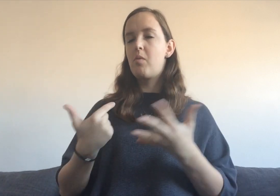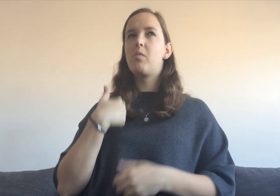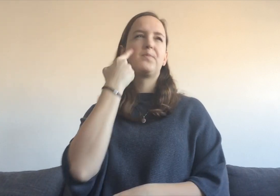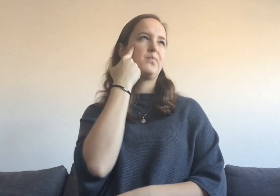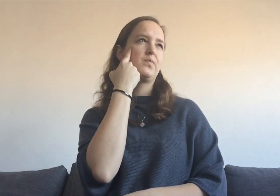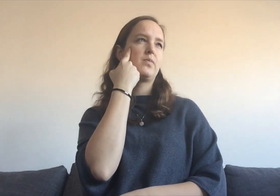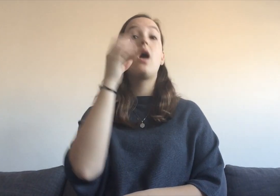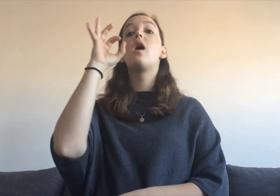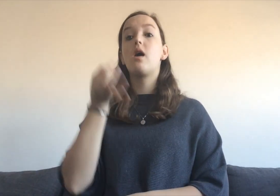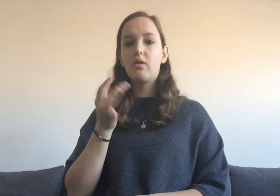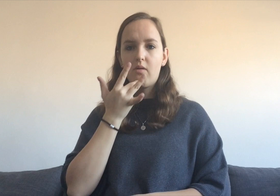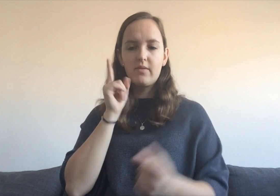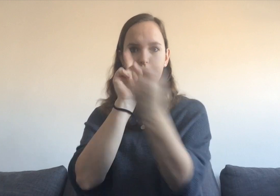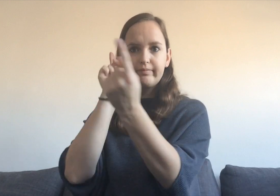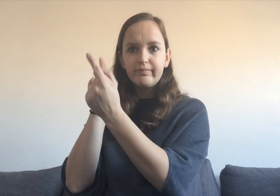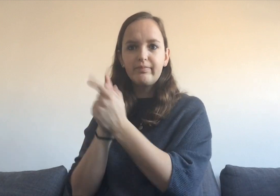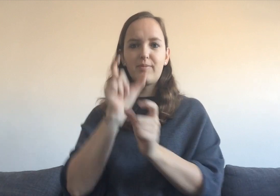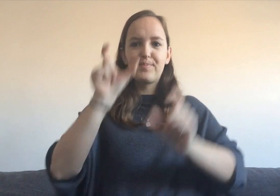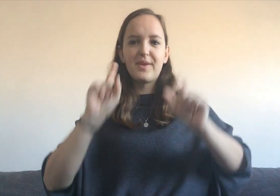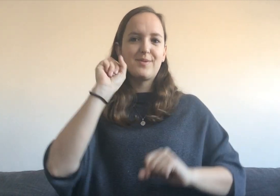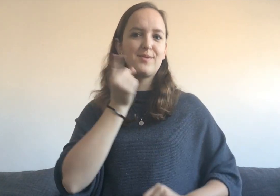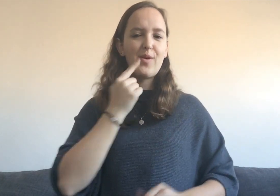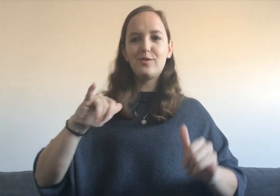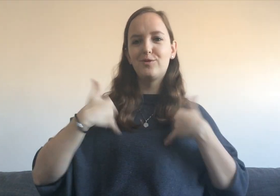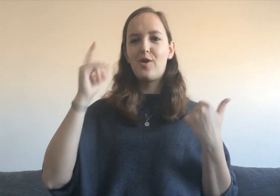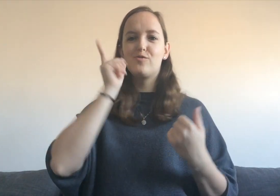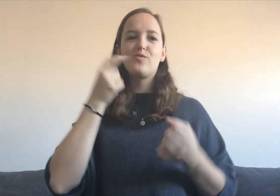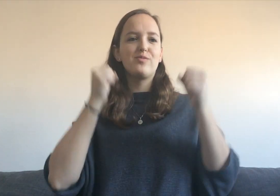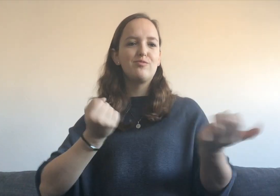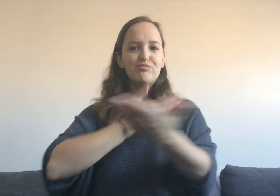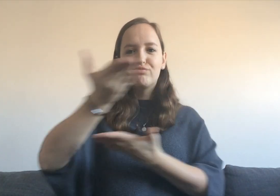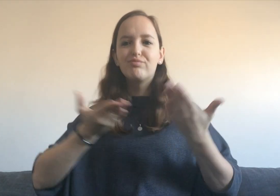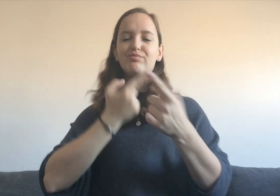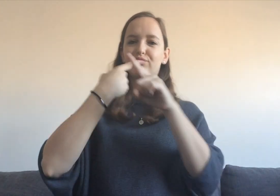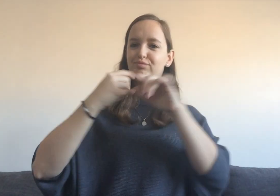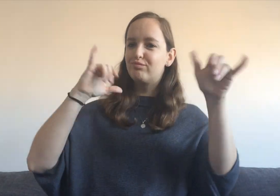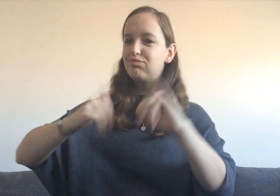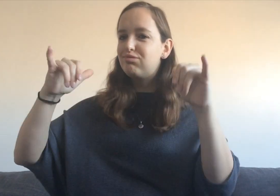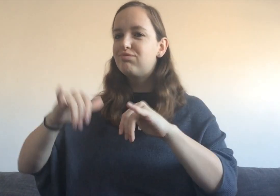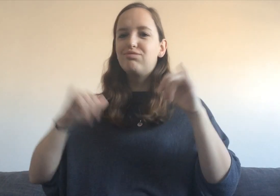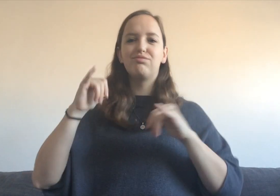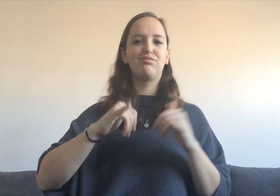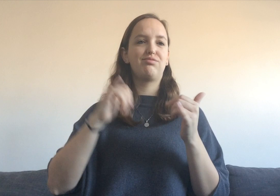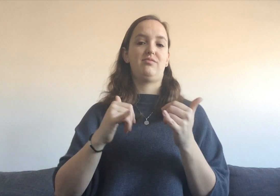en rencontrant des personnes sourdes, des jeunes sourds, avec qui je pourrais échanger et faire la fête.